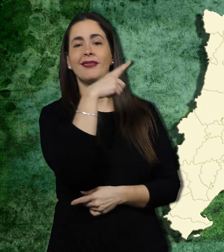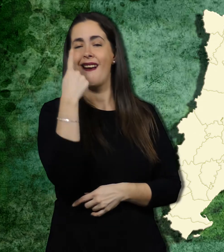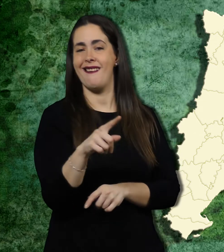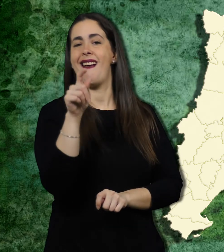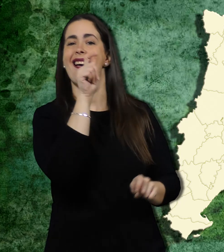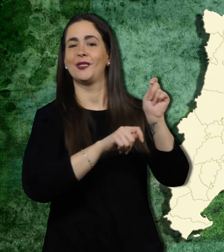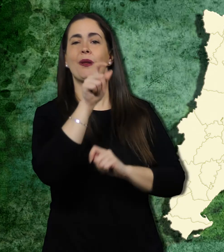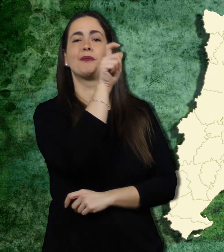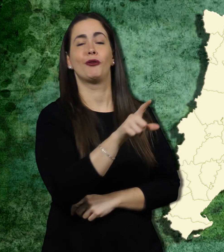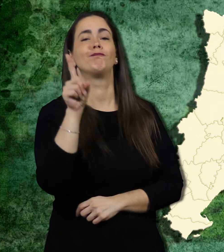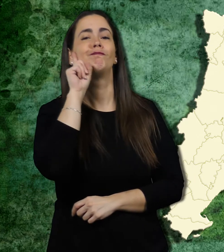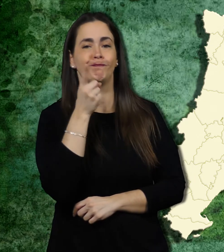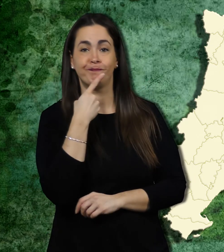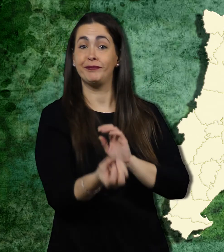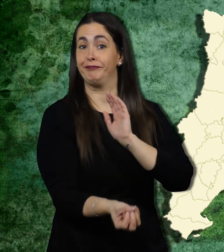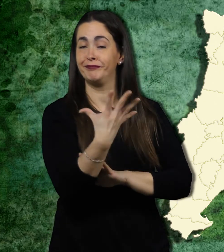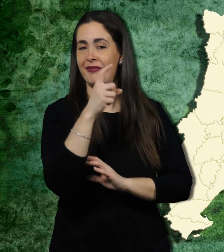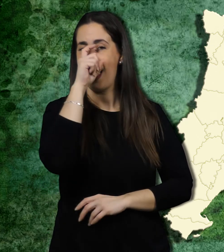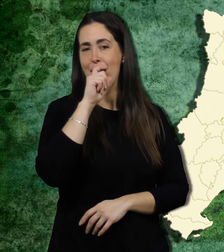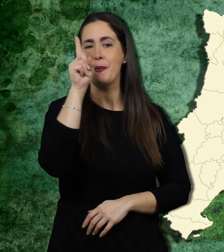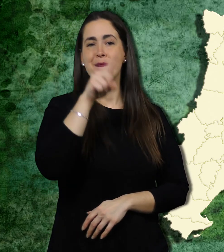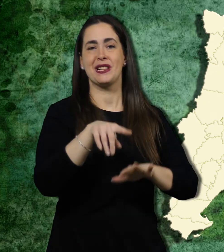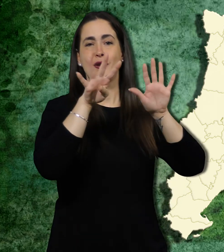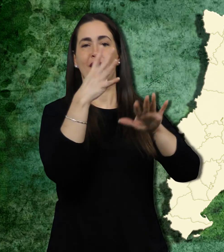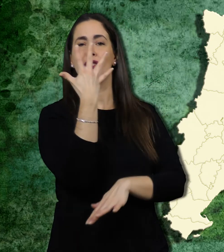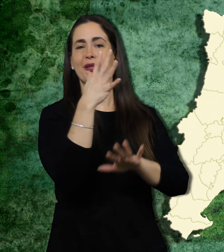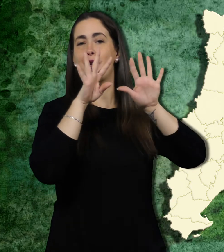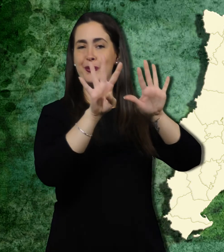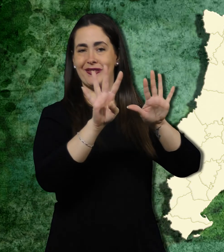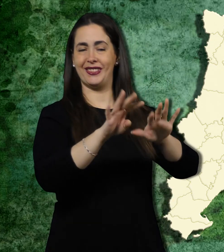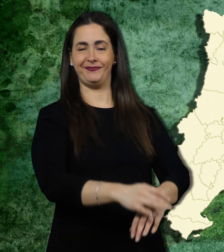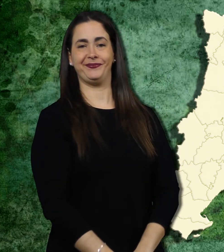Hi ha l’Associació de Persones Sordes de Sabadell, fundada l’any 1959.